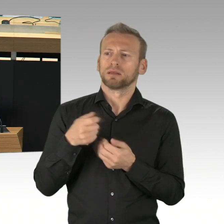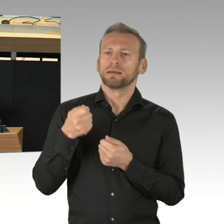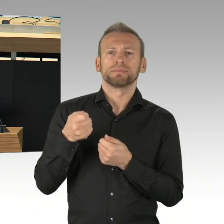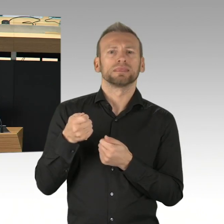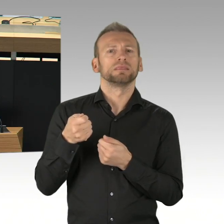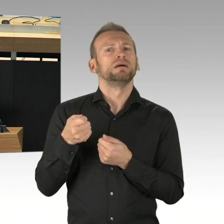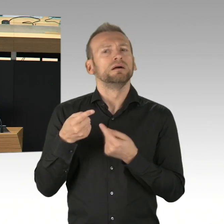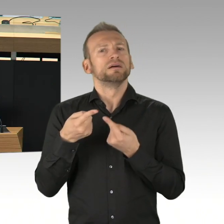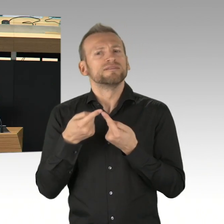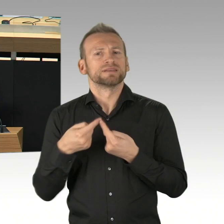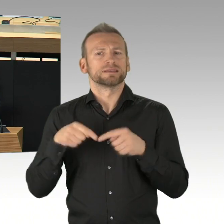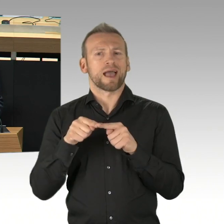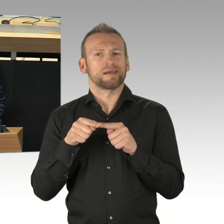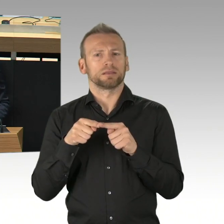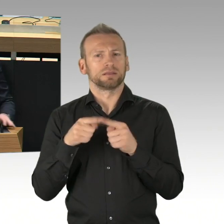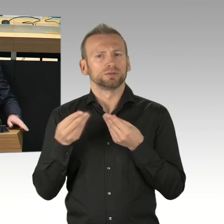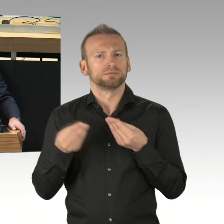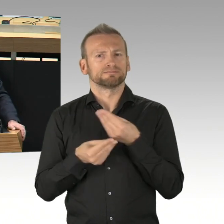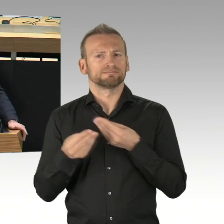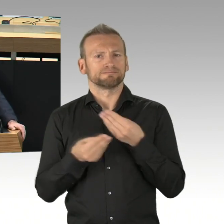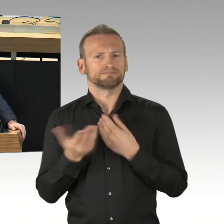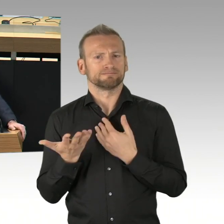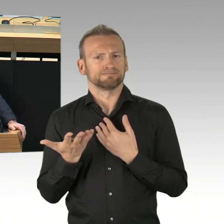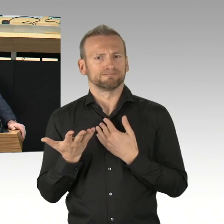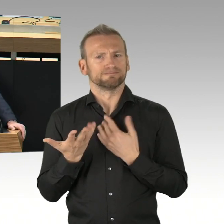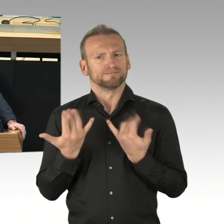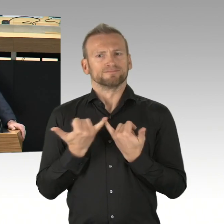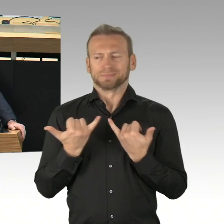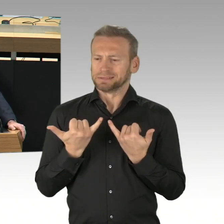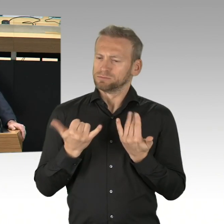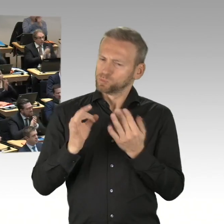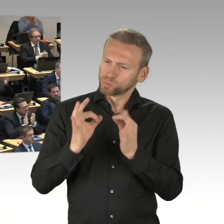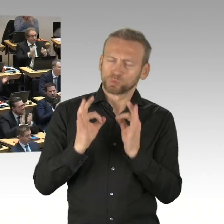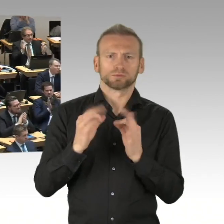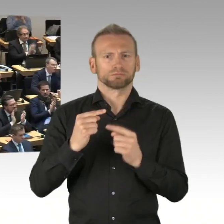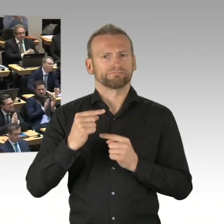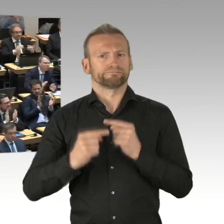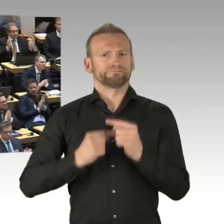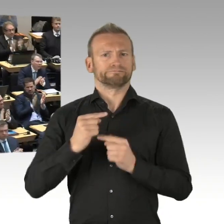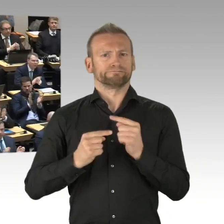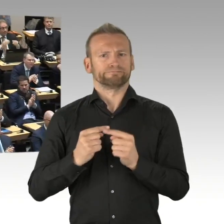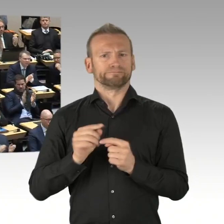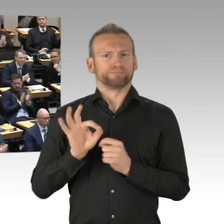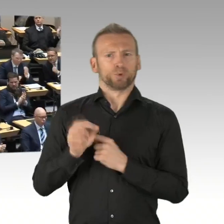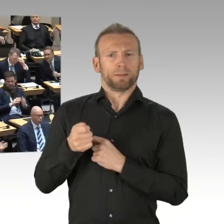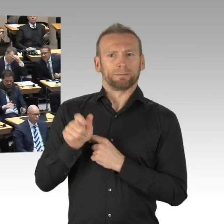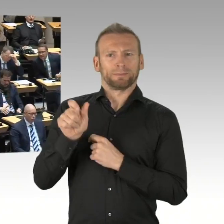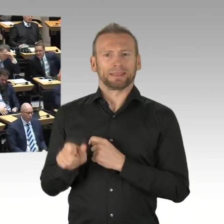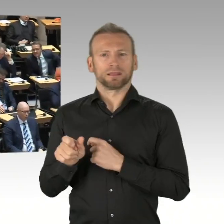und den Sie leider ablehnen. (Beifall)